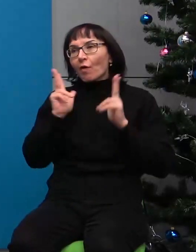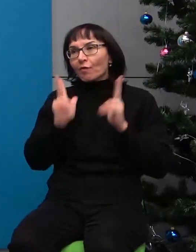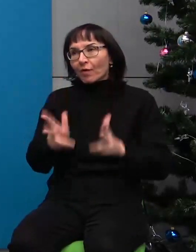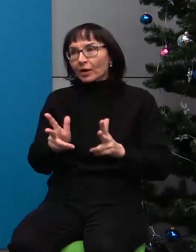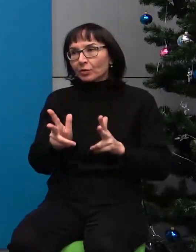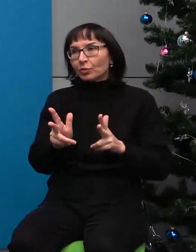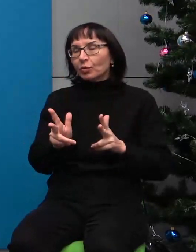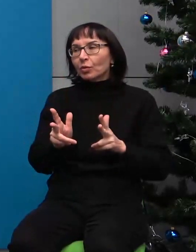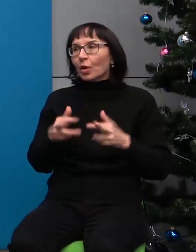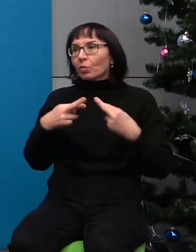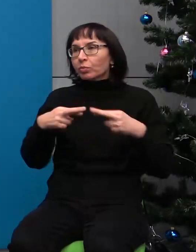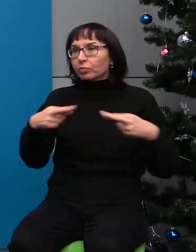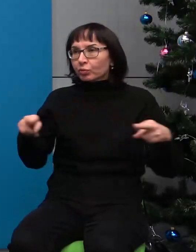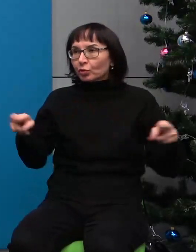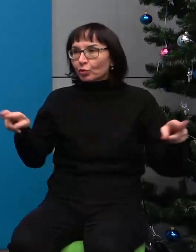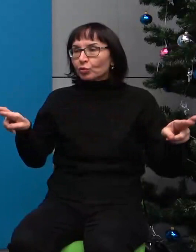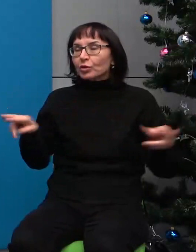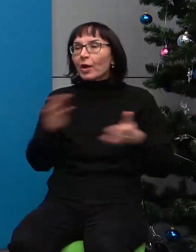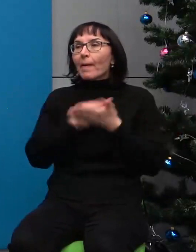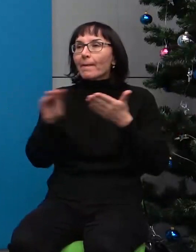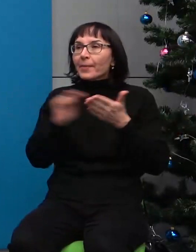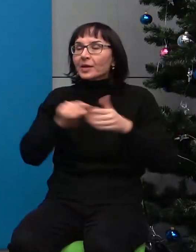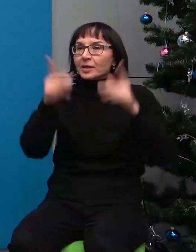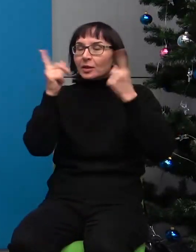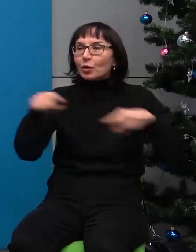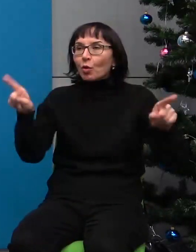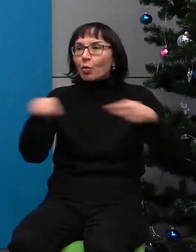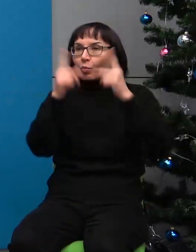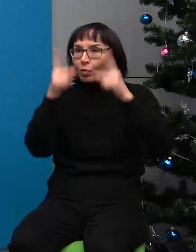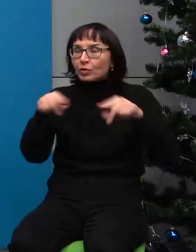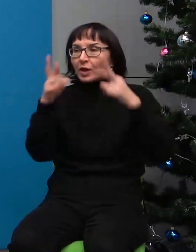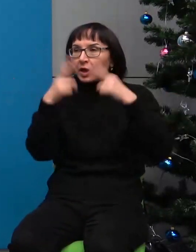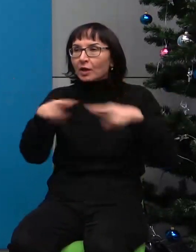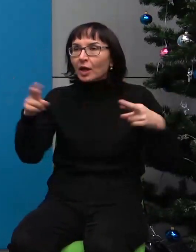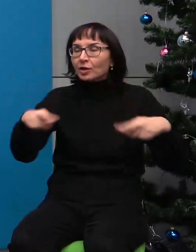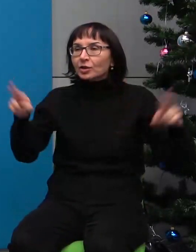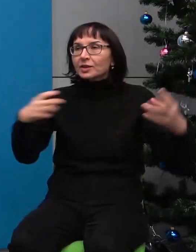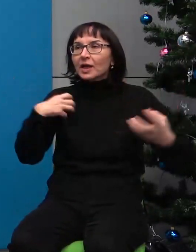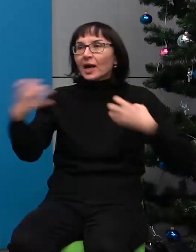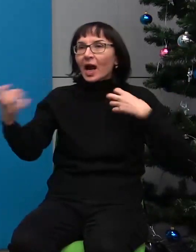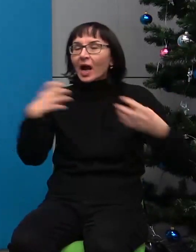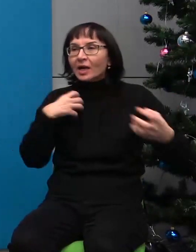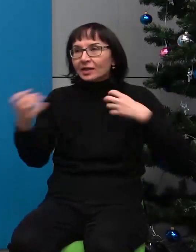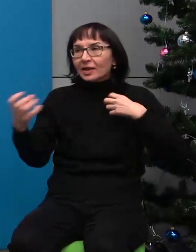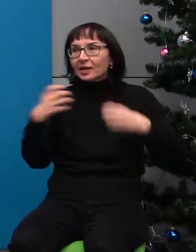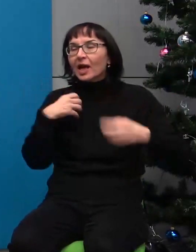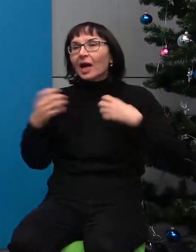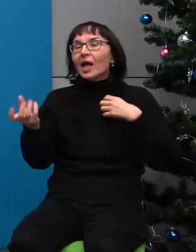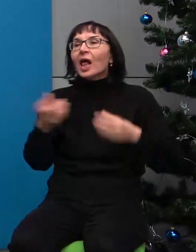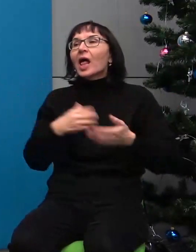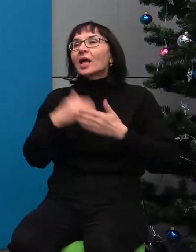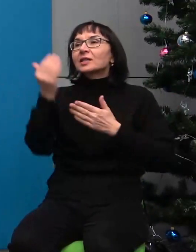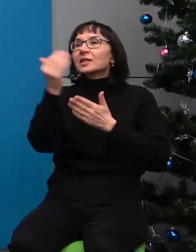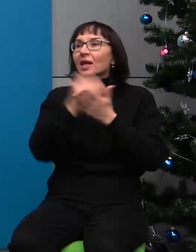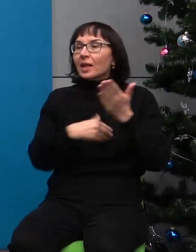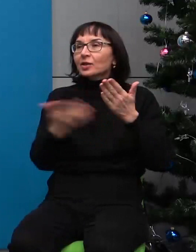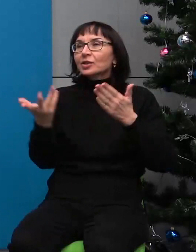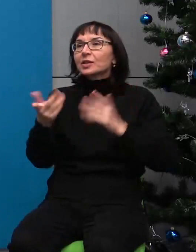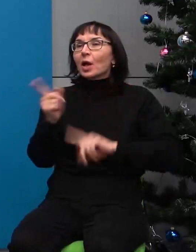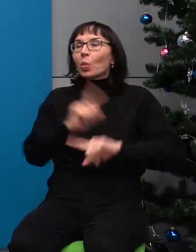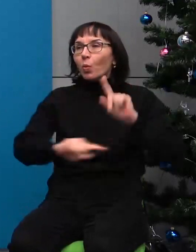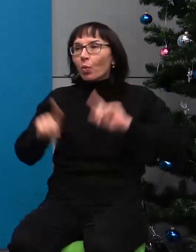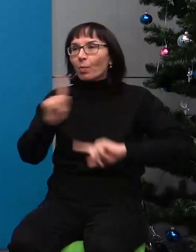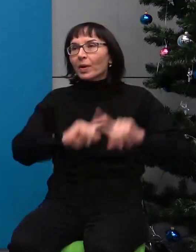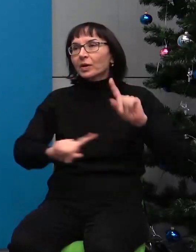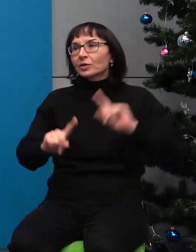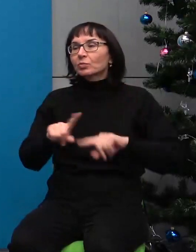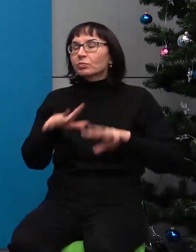Pisarz, muzyk, reżyser, aktor, scenarzysta, szachista, tłumacz bywało.